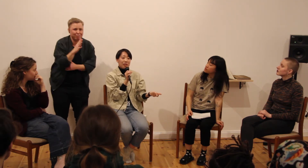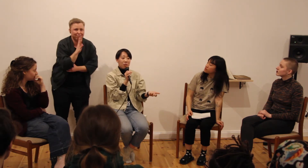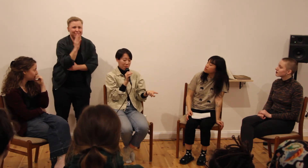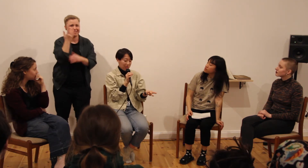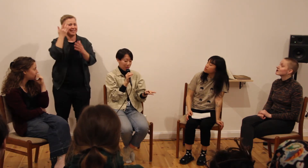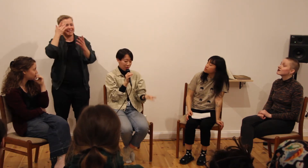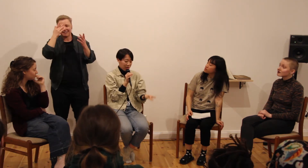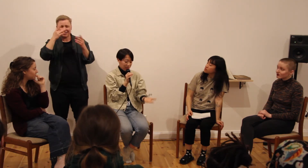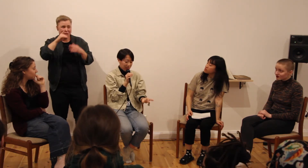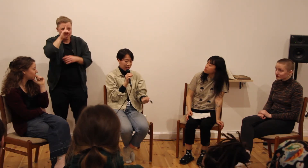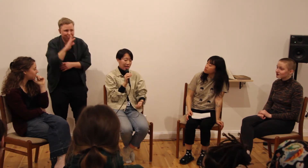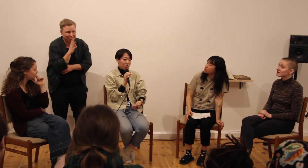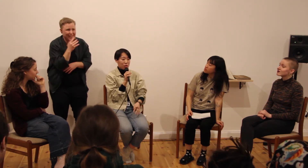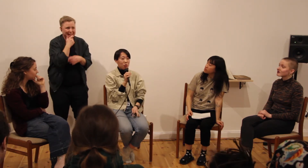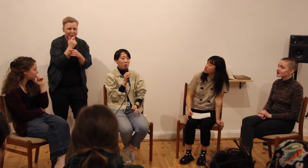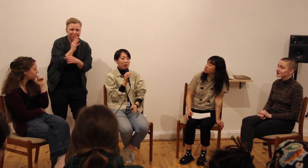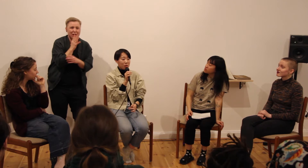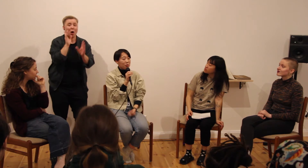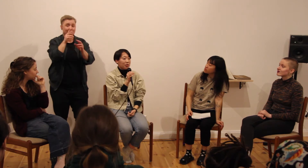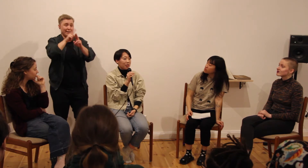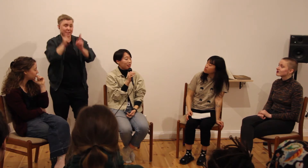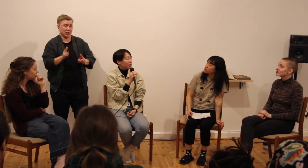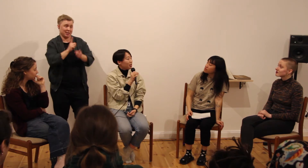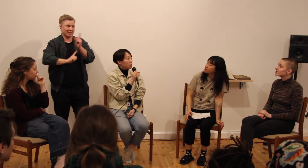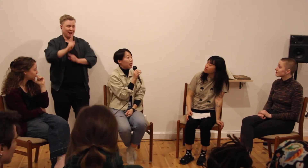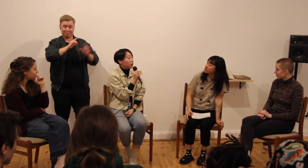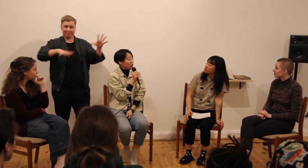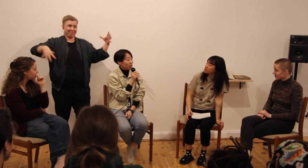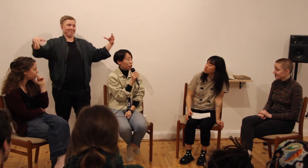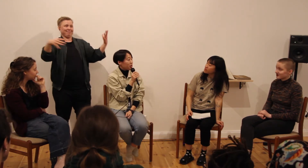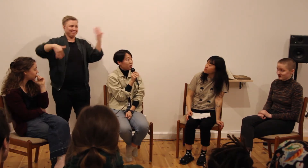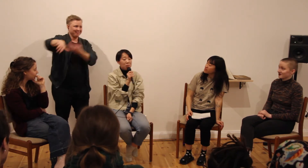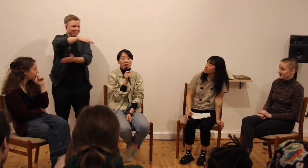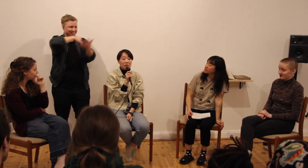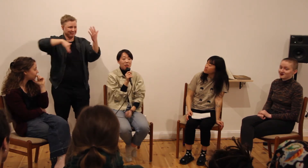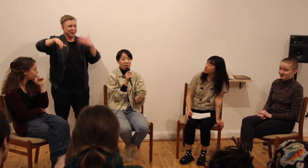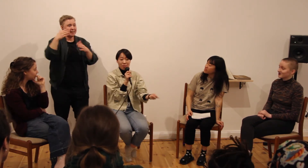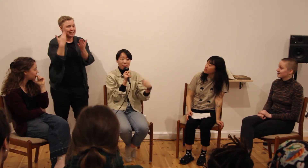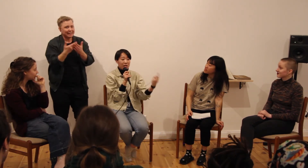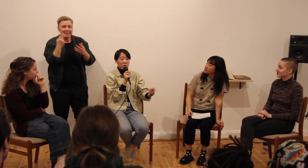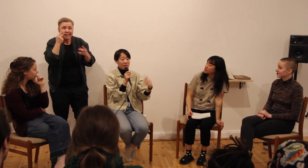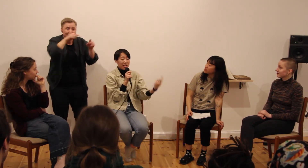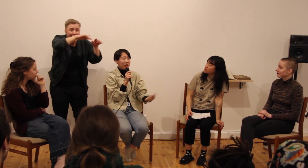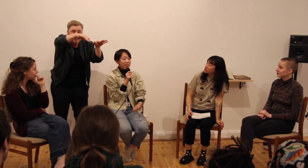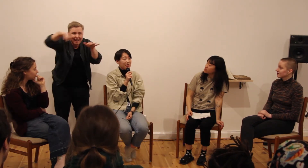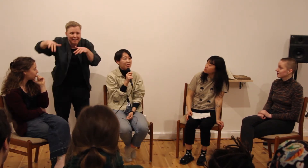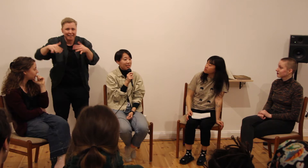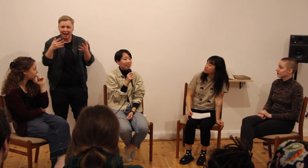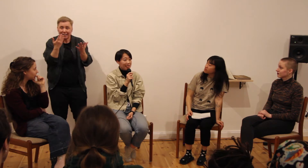Für mich ist es immer schön über solche Sachen zu reden, es kommt natürlich auch auf den Event an.